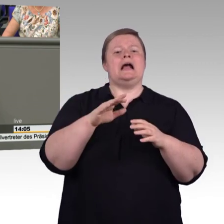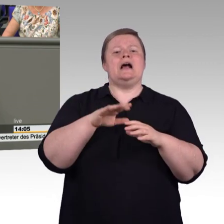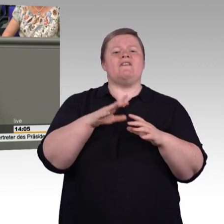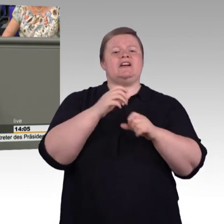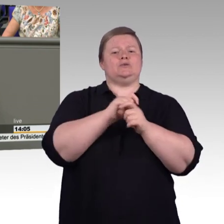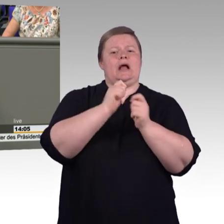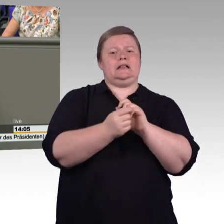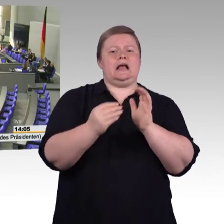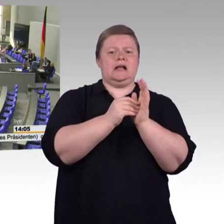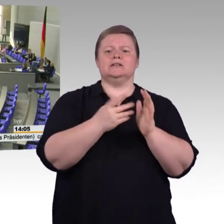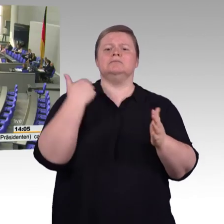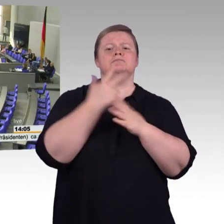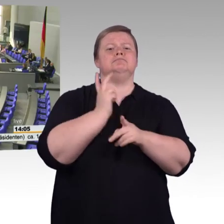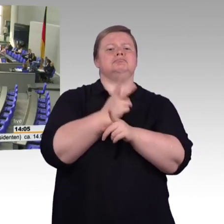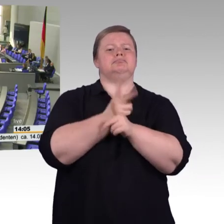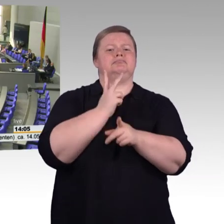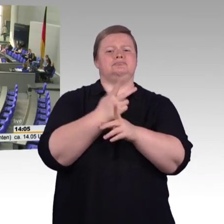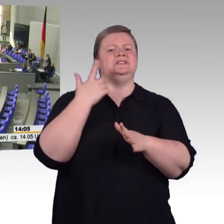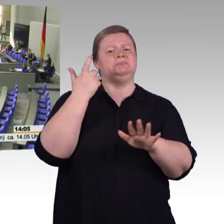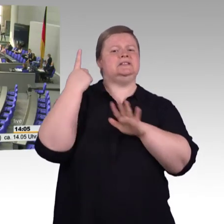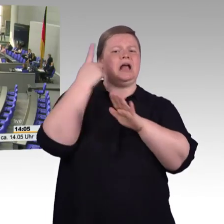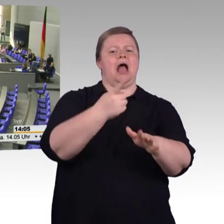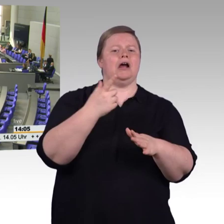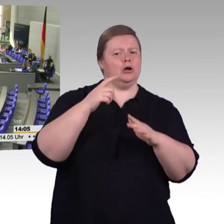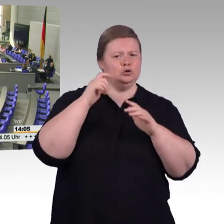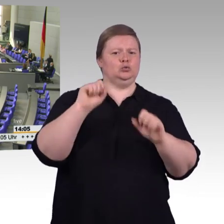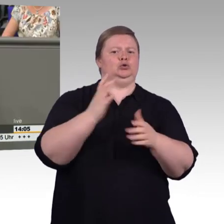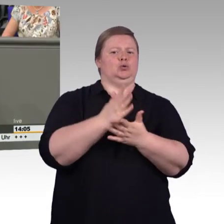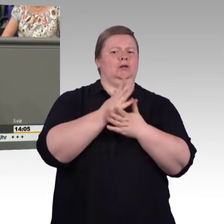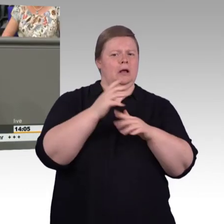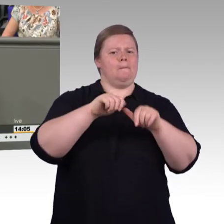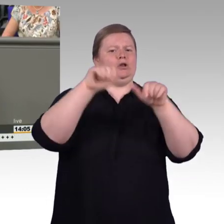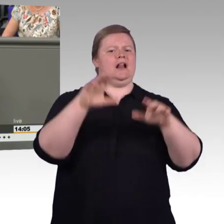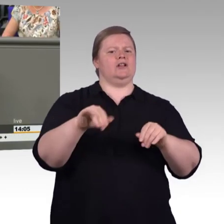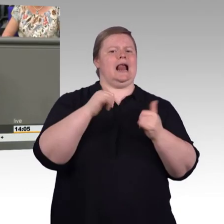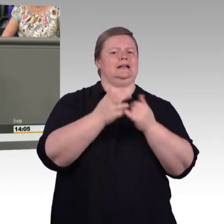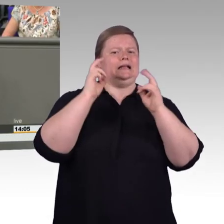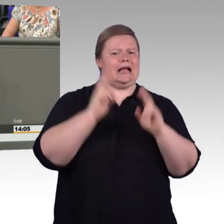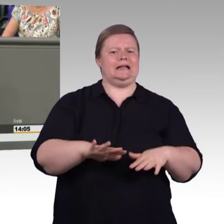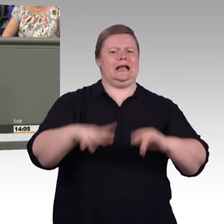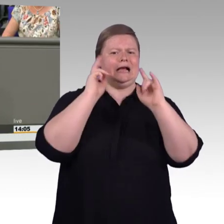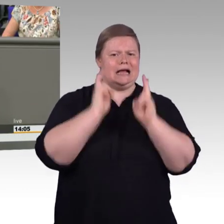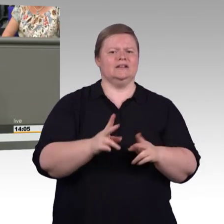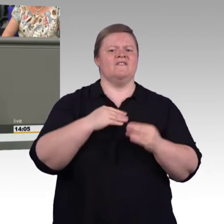(Beifall) Und auch bei dem zugegebenermaßen